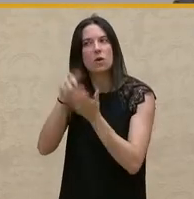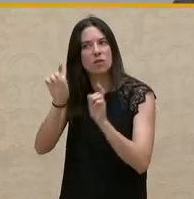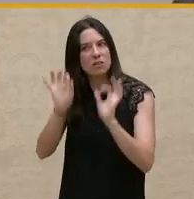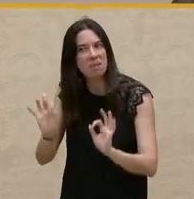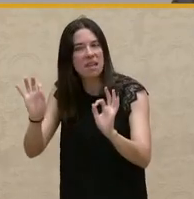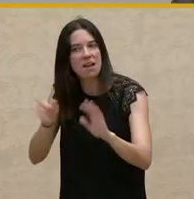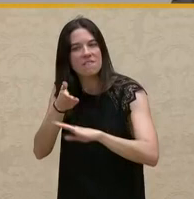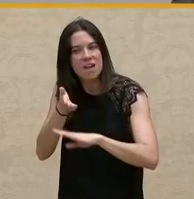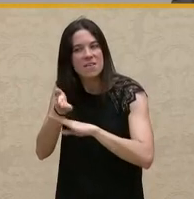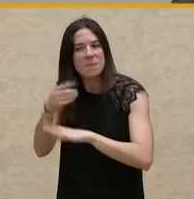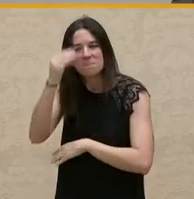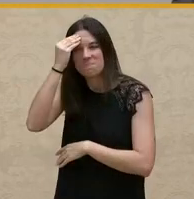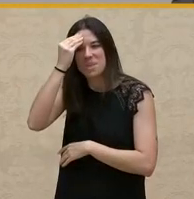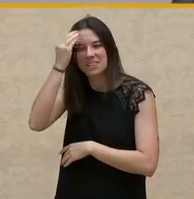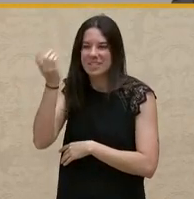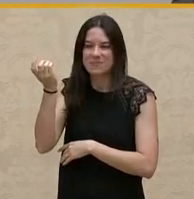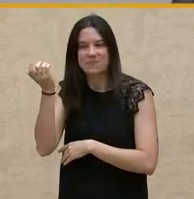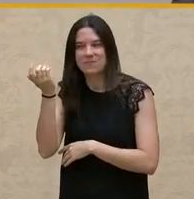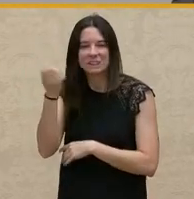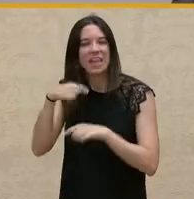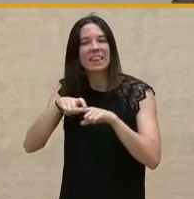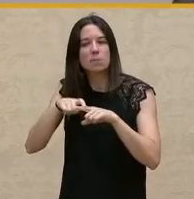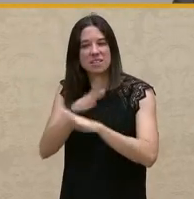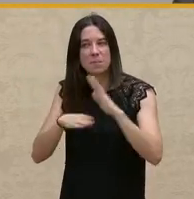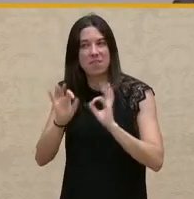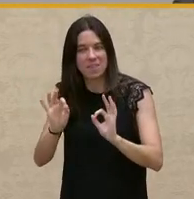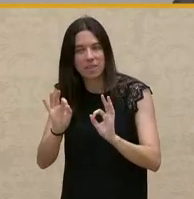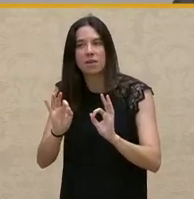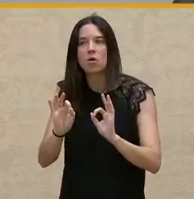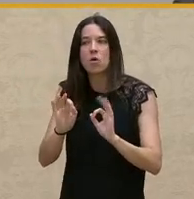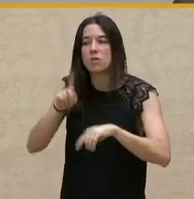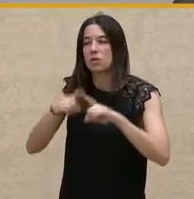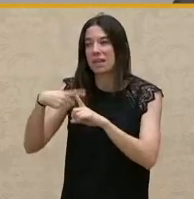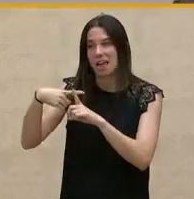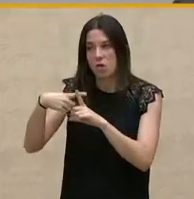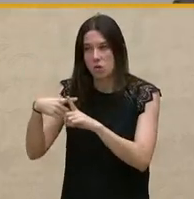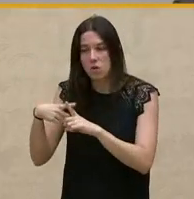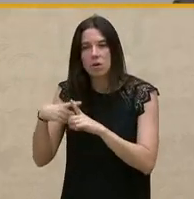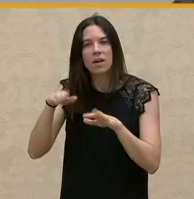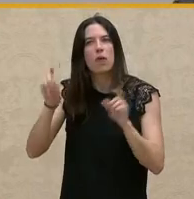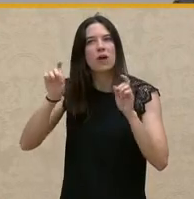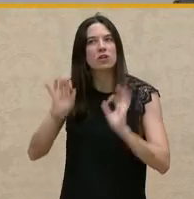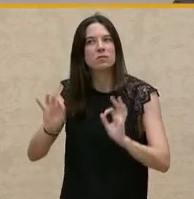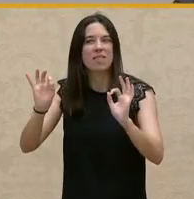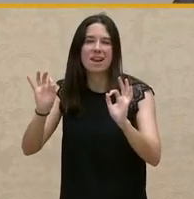creen que, en estos tipos de discapacidad y con determinados grados, la educación especial es una